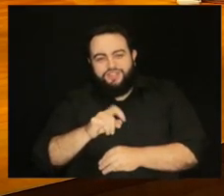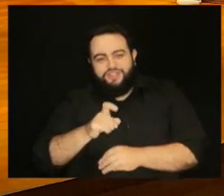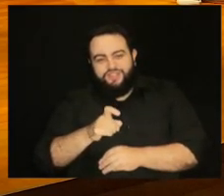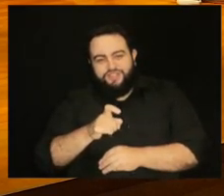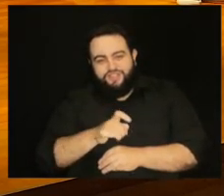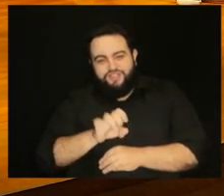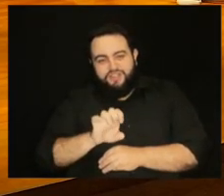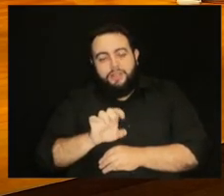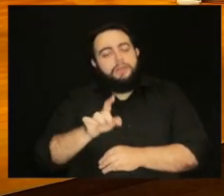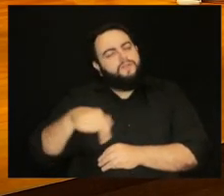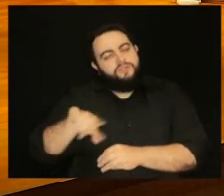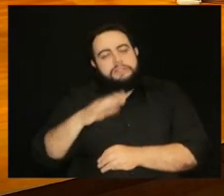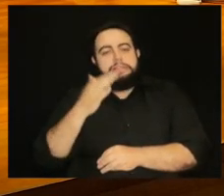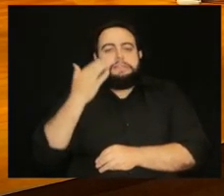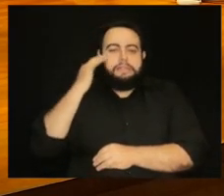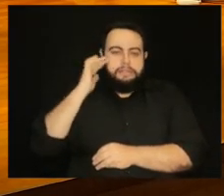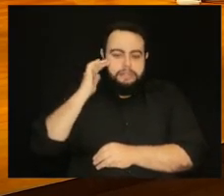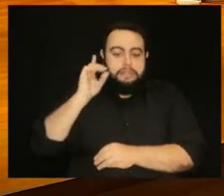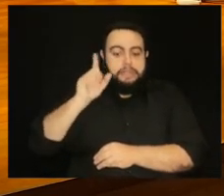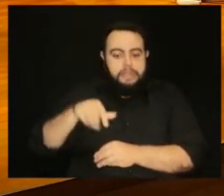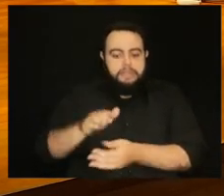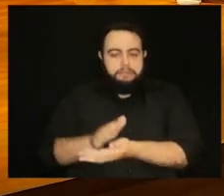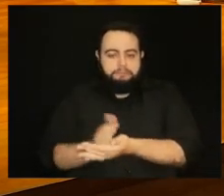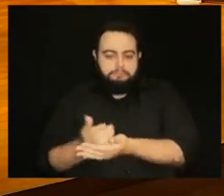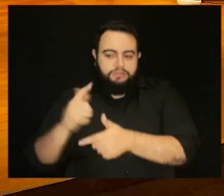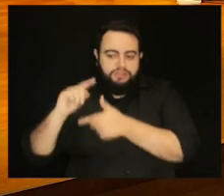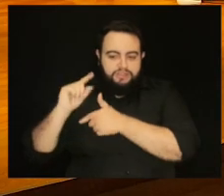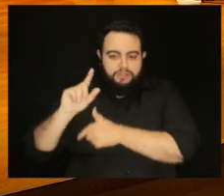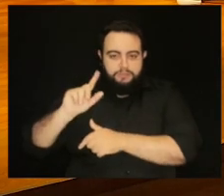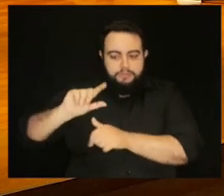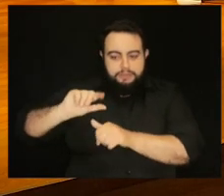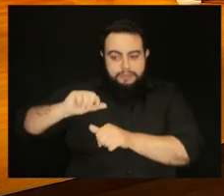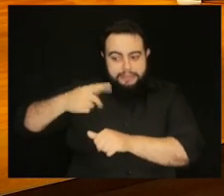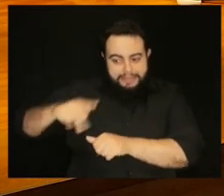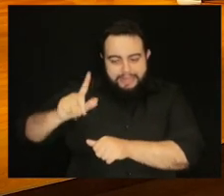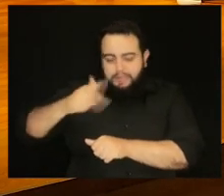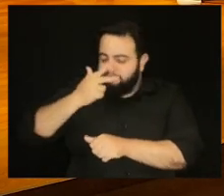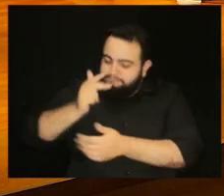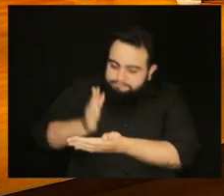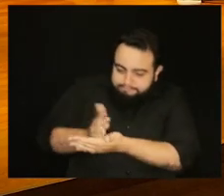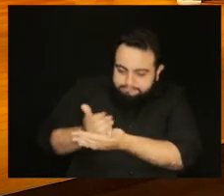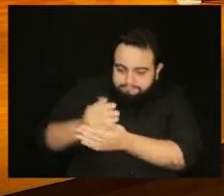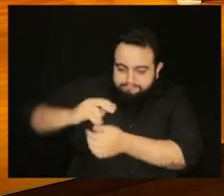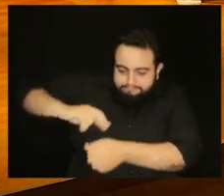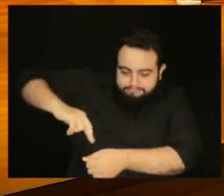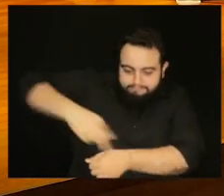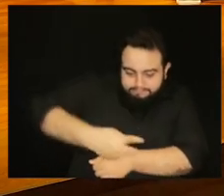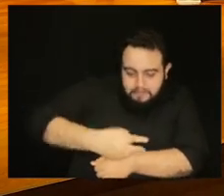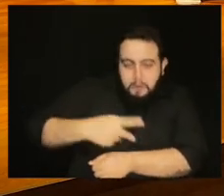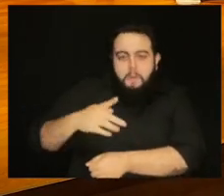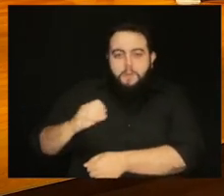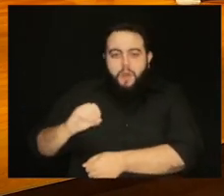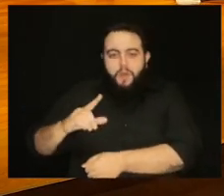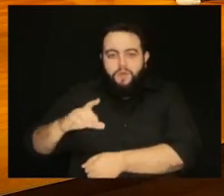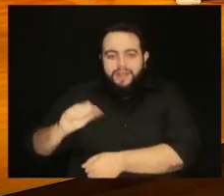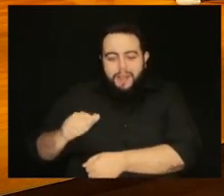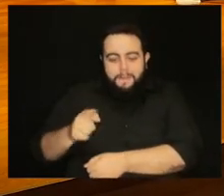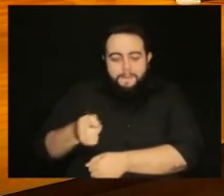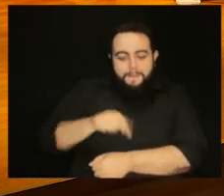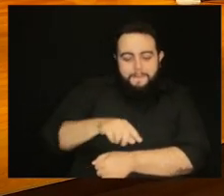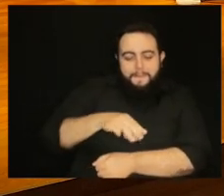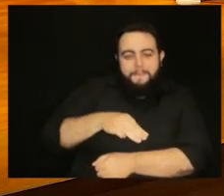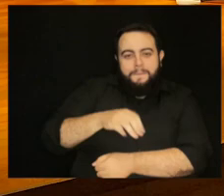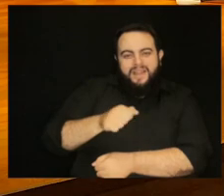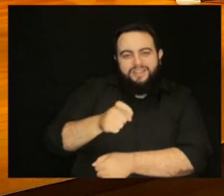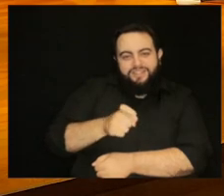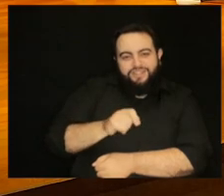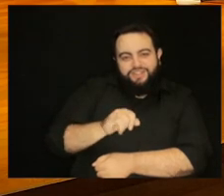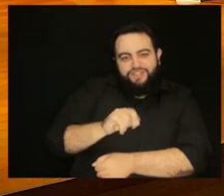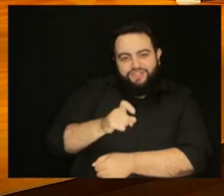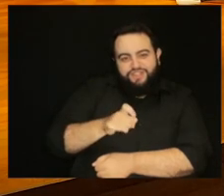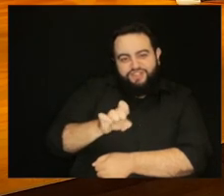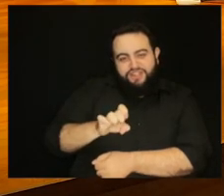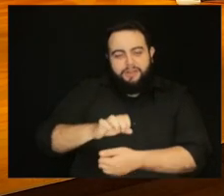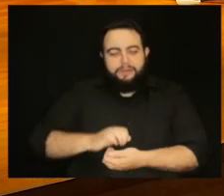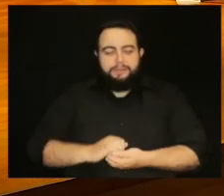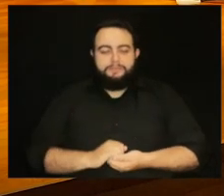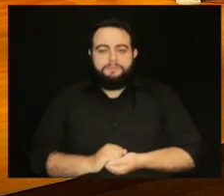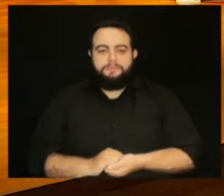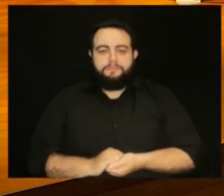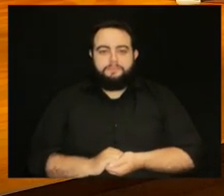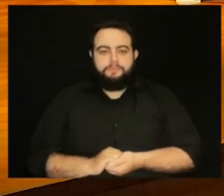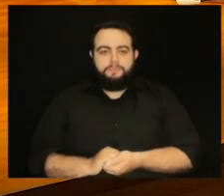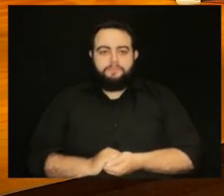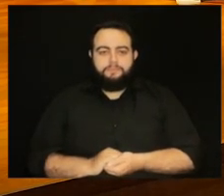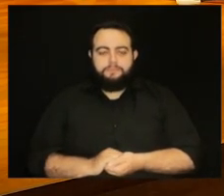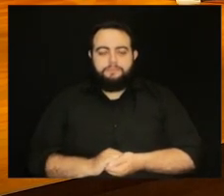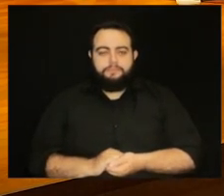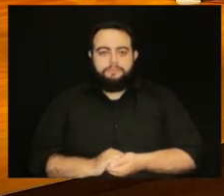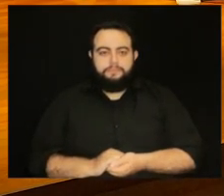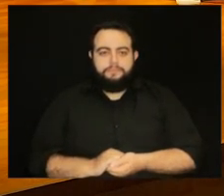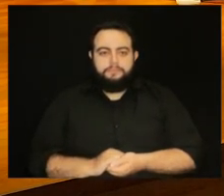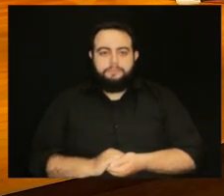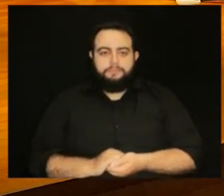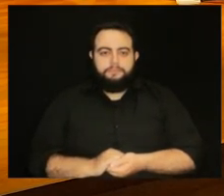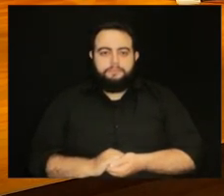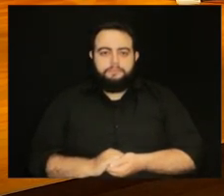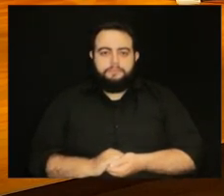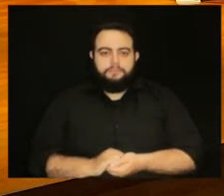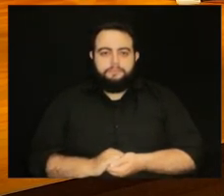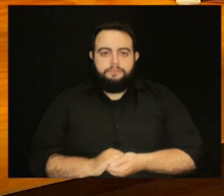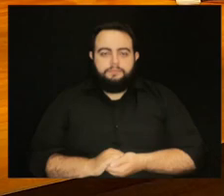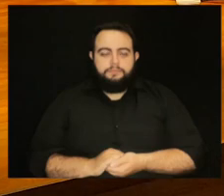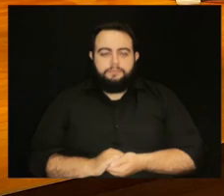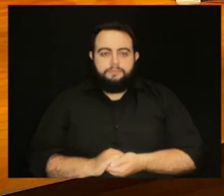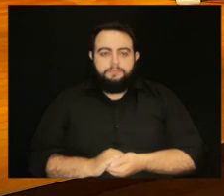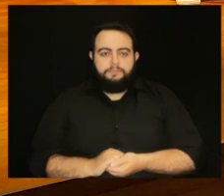dessa geração de transição entre entre a polca europeia e o maxixe.